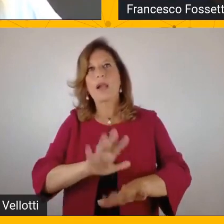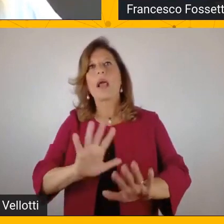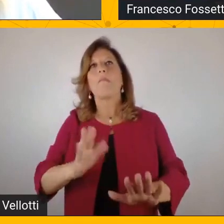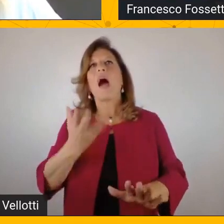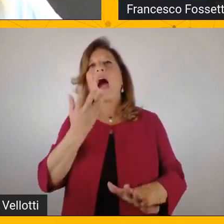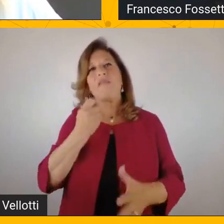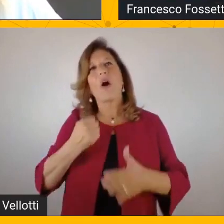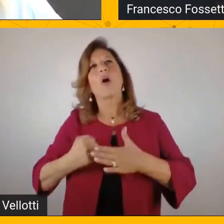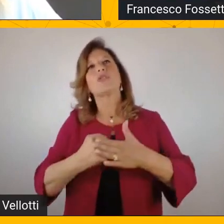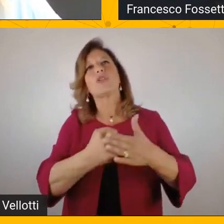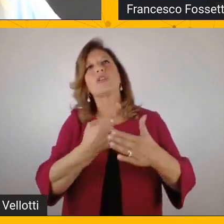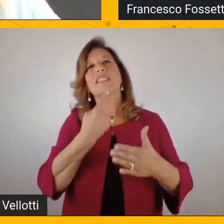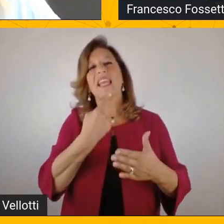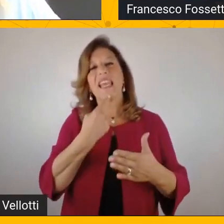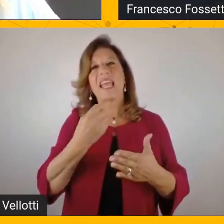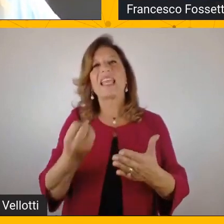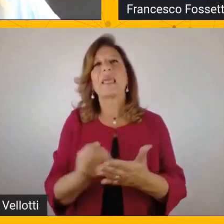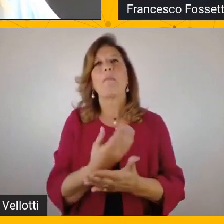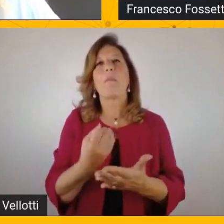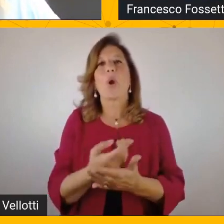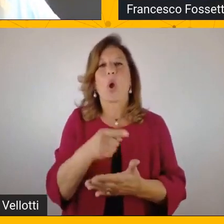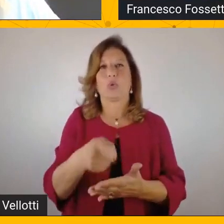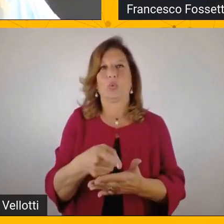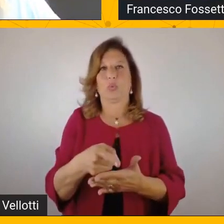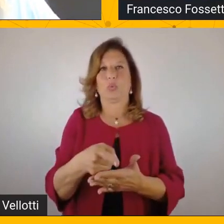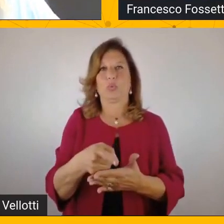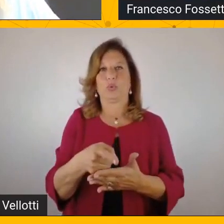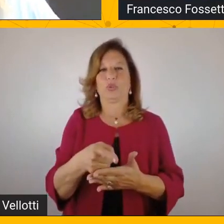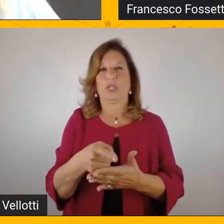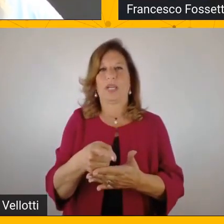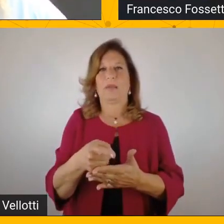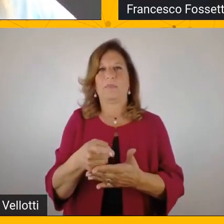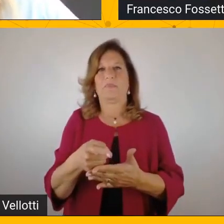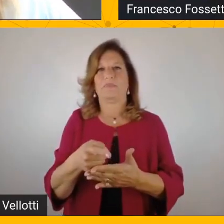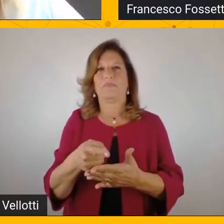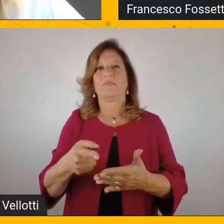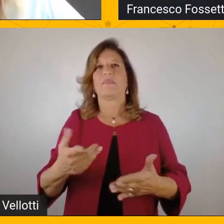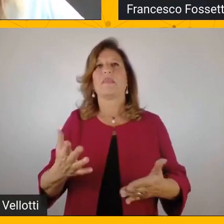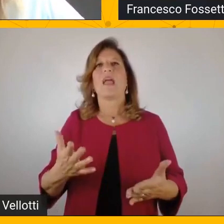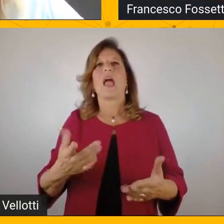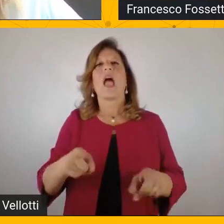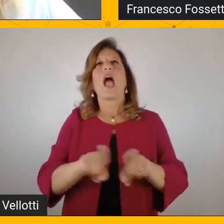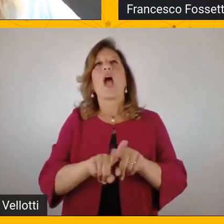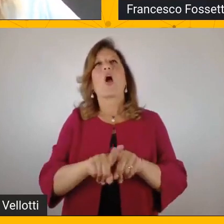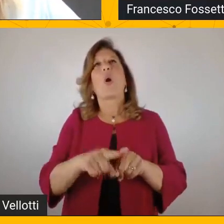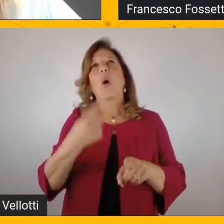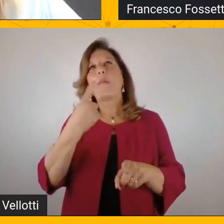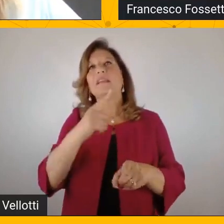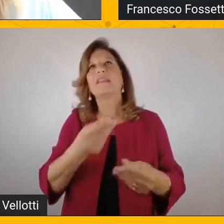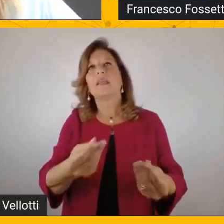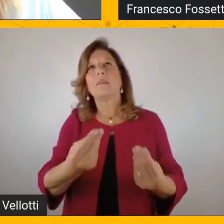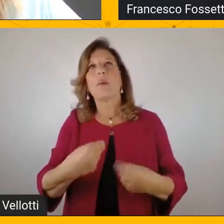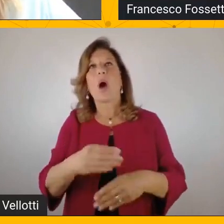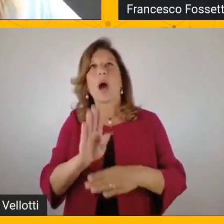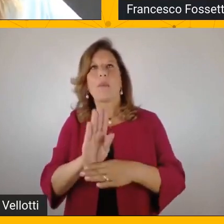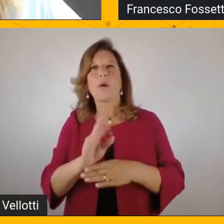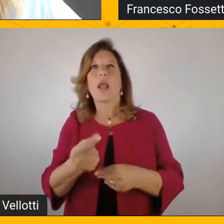sviluppa e magari anche di sfoggiare questo supporto come non lo so una medaglia, un